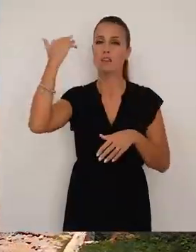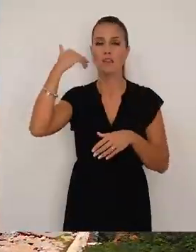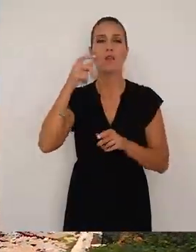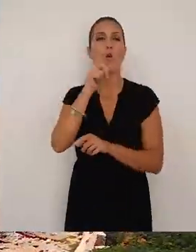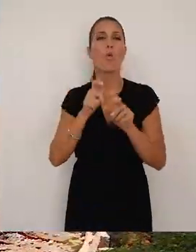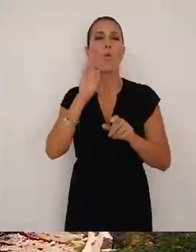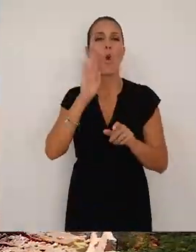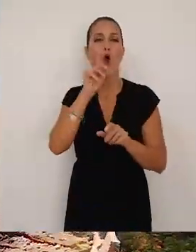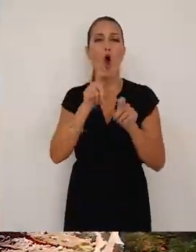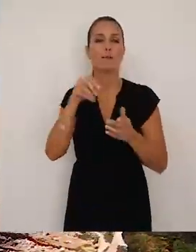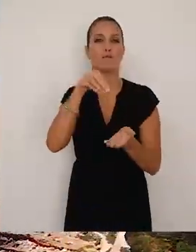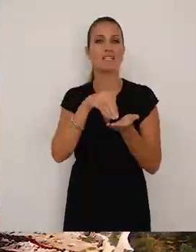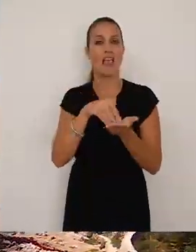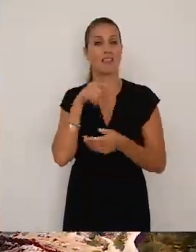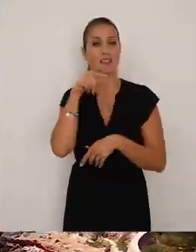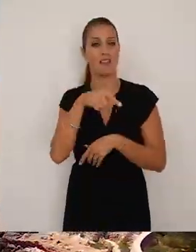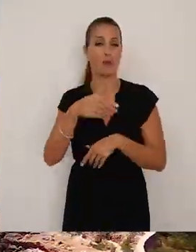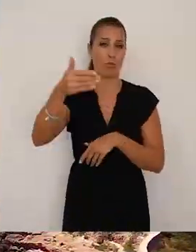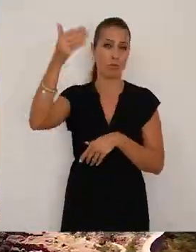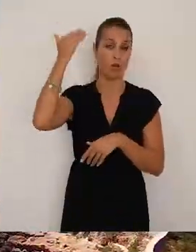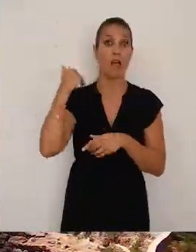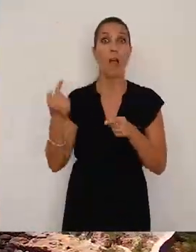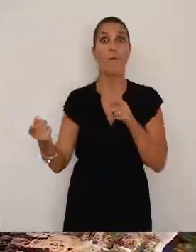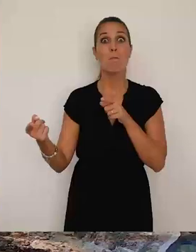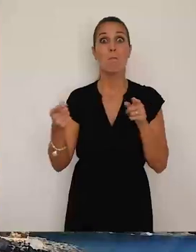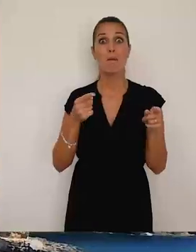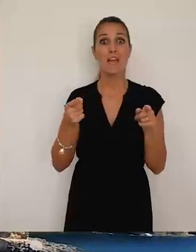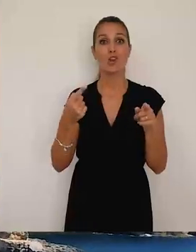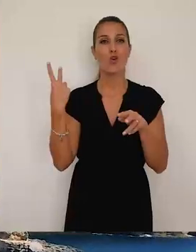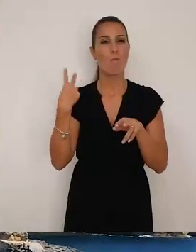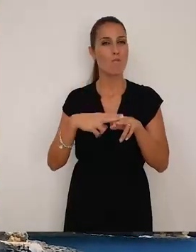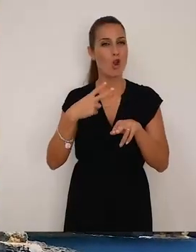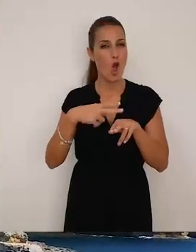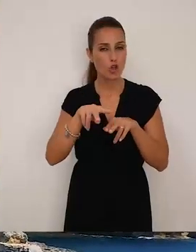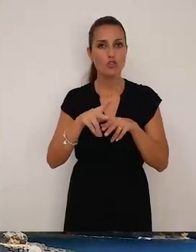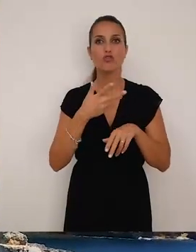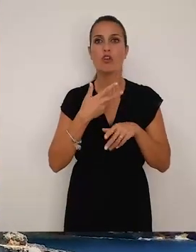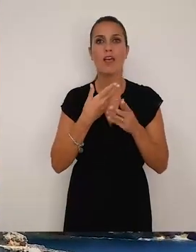della presenza umana. All’età del bronzo risalgono numerosi manufatti